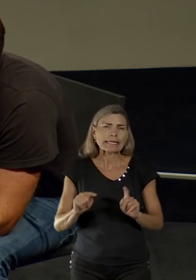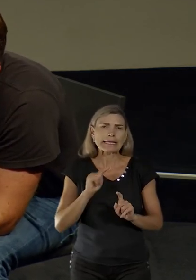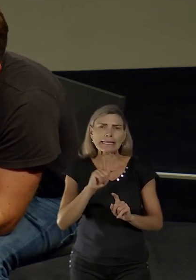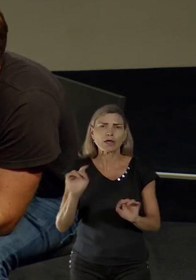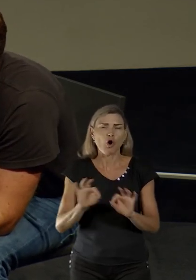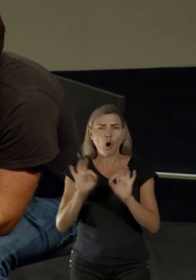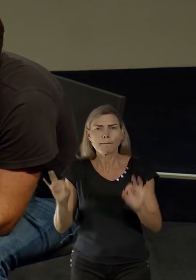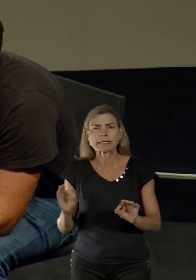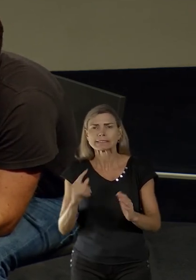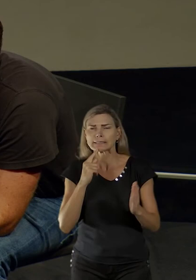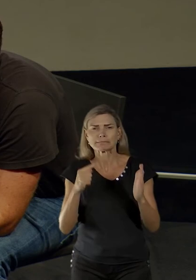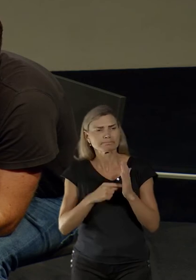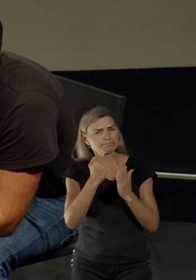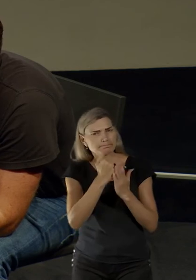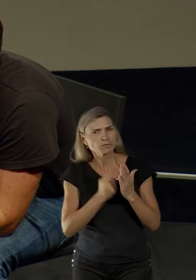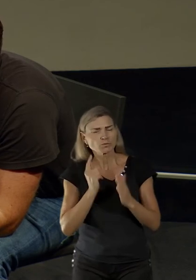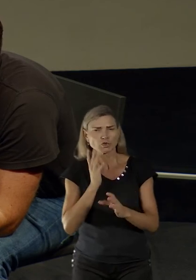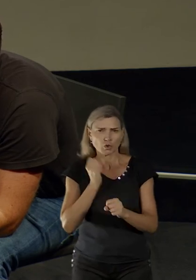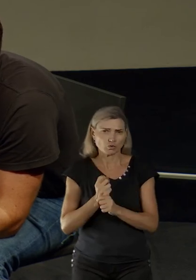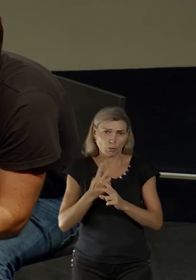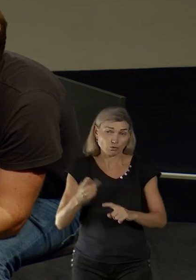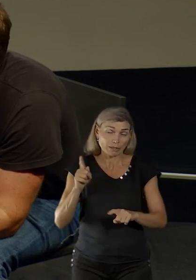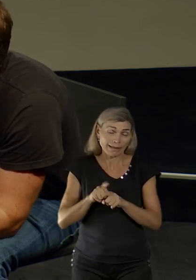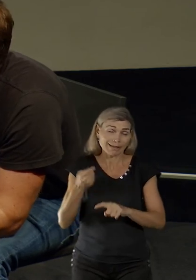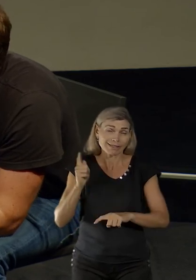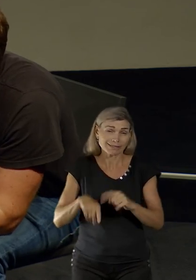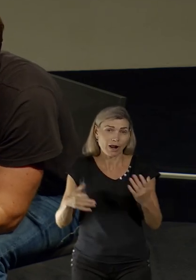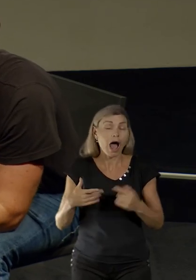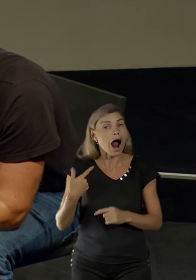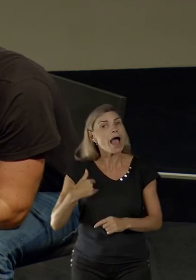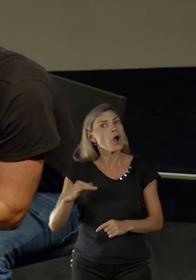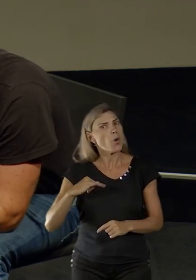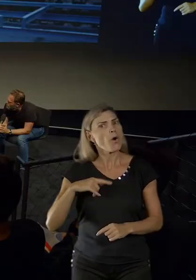Ale jsem prostě zvědav, jak to bude fungovat reálně.